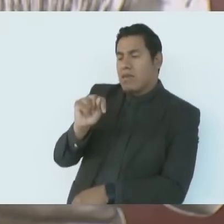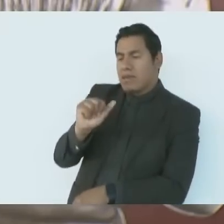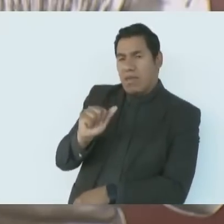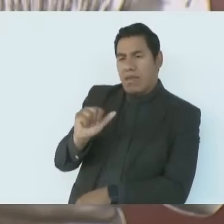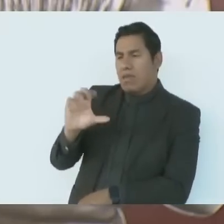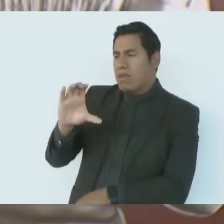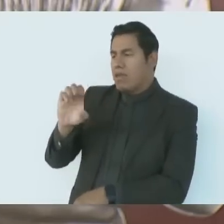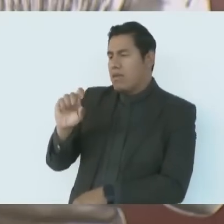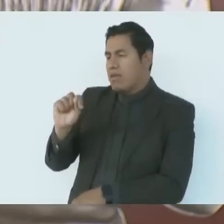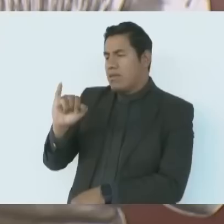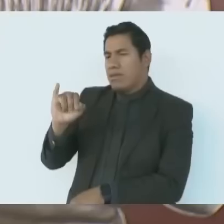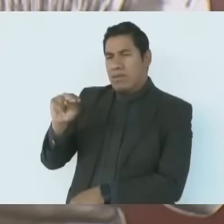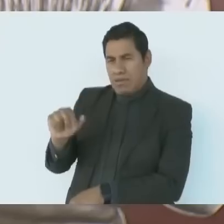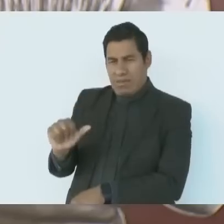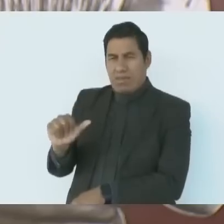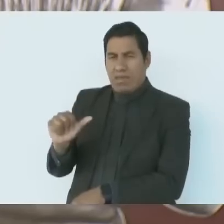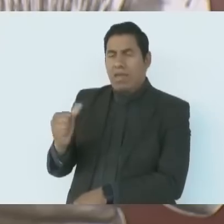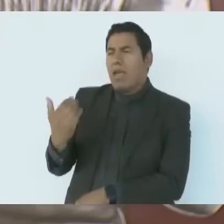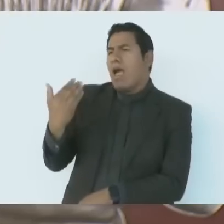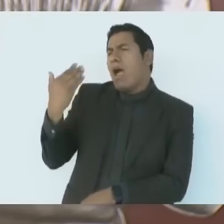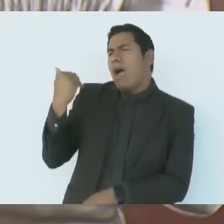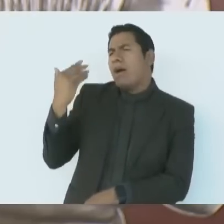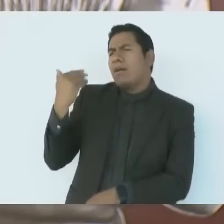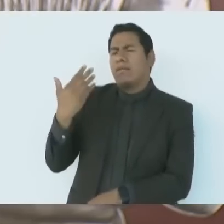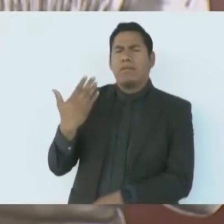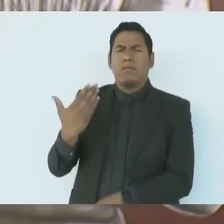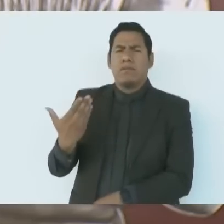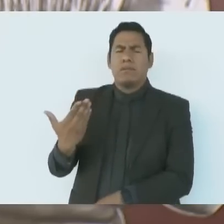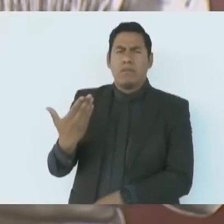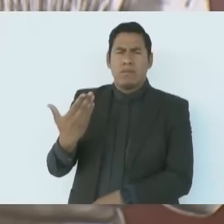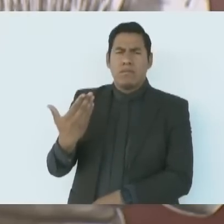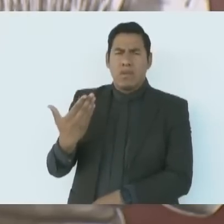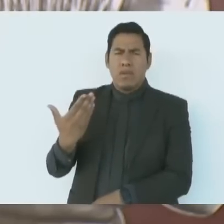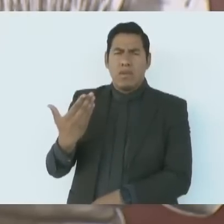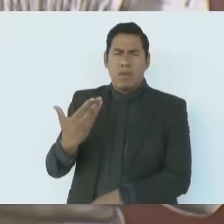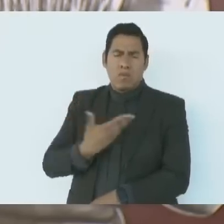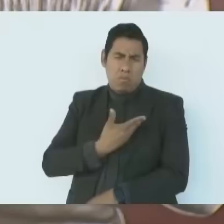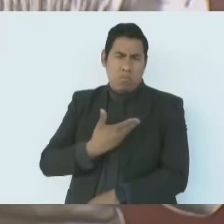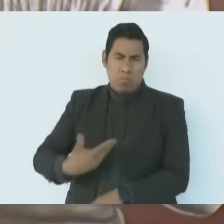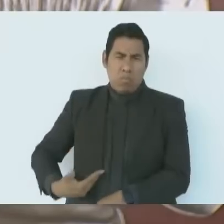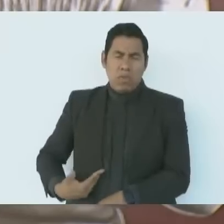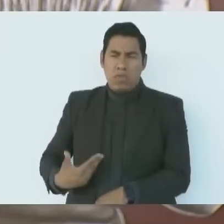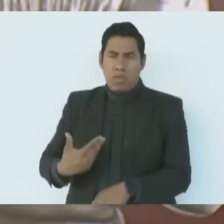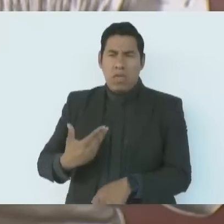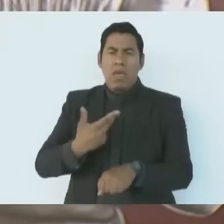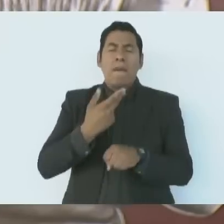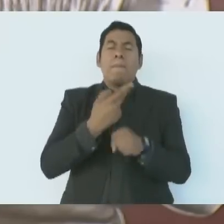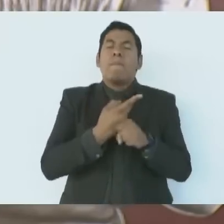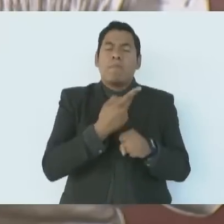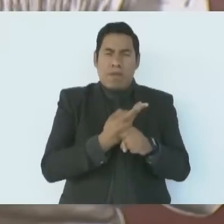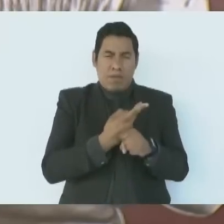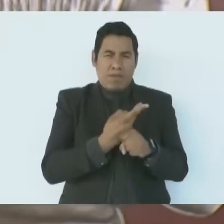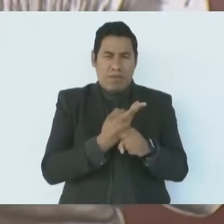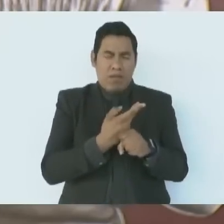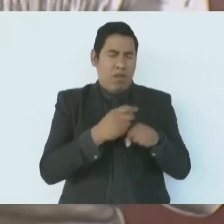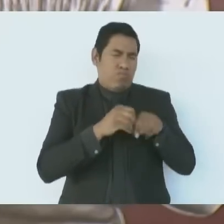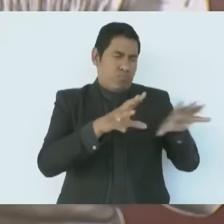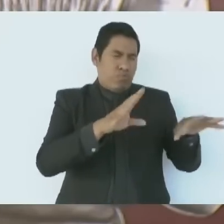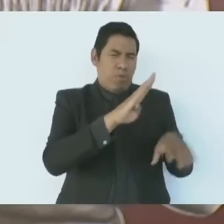presidente López Obrador lo hizo para preparatoria nosotros para secundaria y el próximo año vamos a